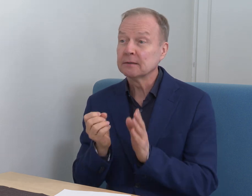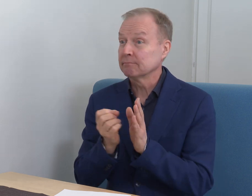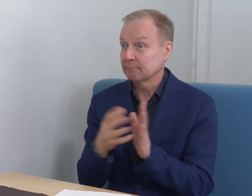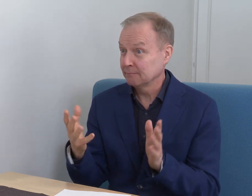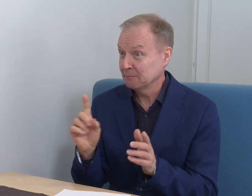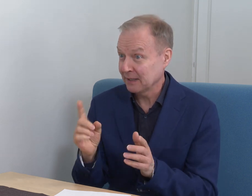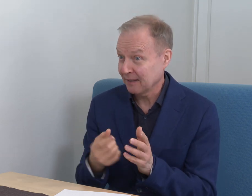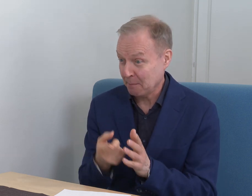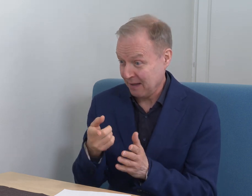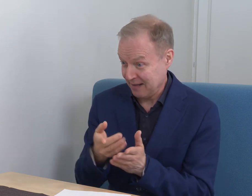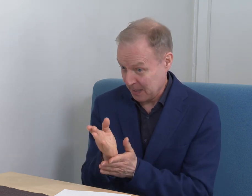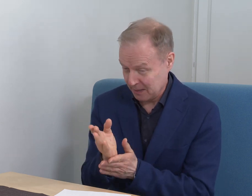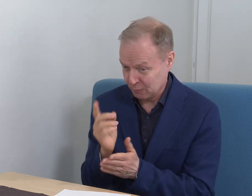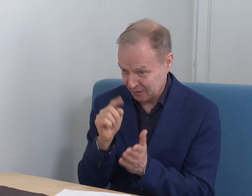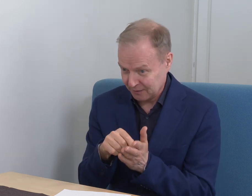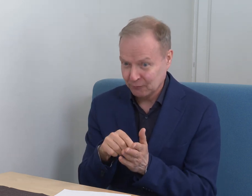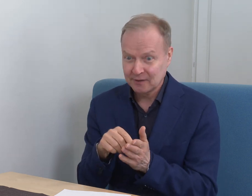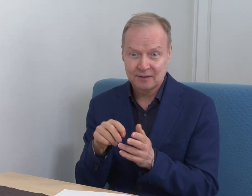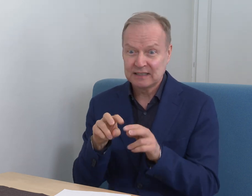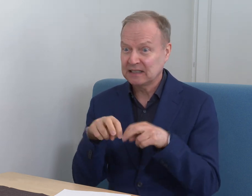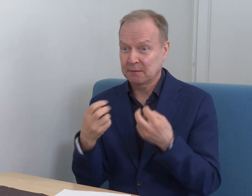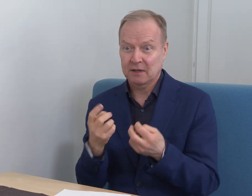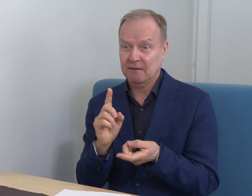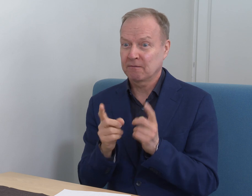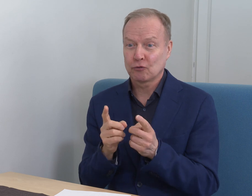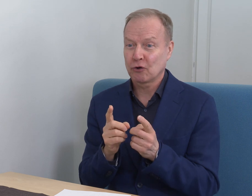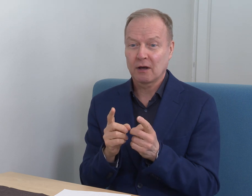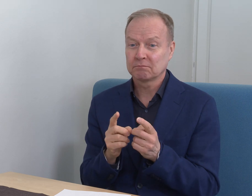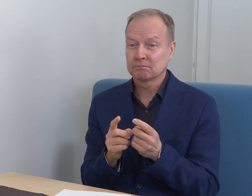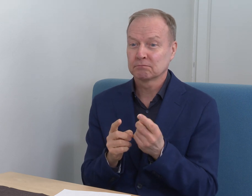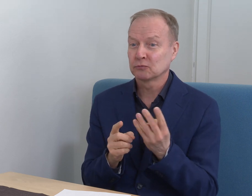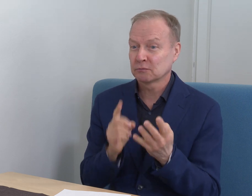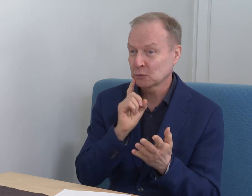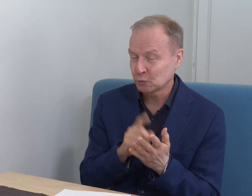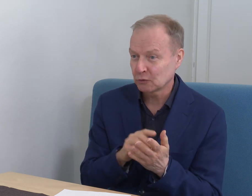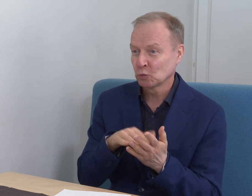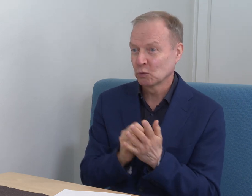Se johti siihen, että seminaarissa, jossa oli useampi kuuro paikalla -